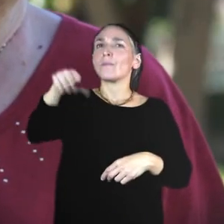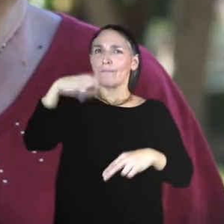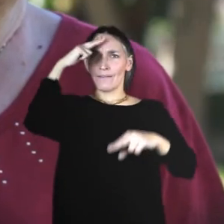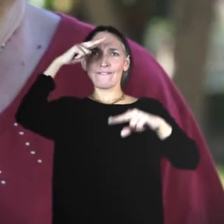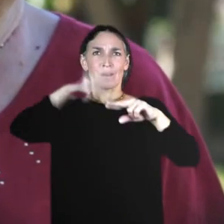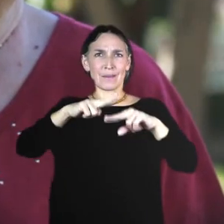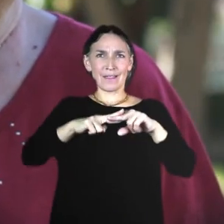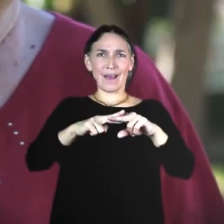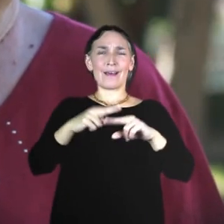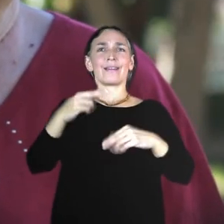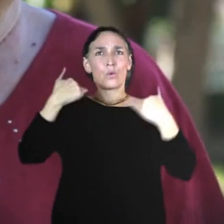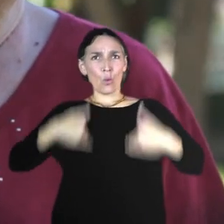la mente y el alma.